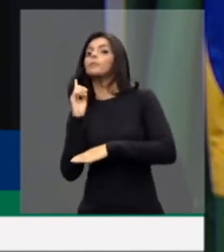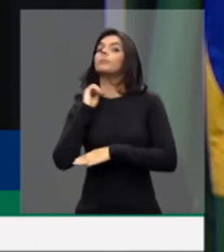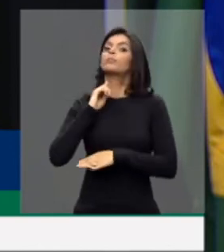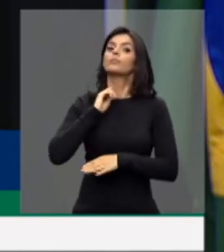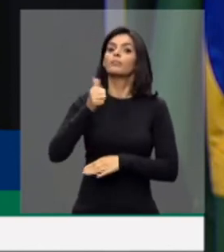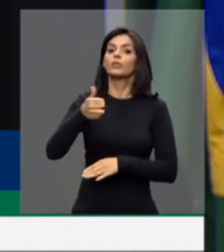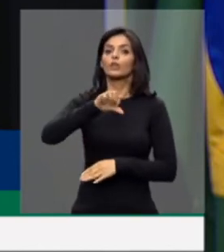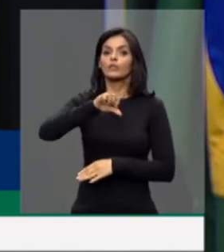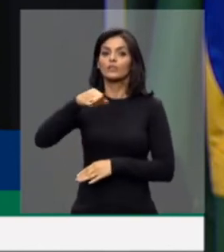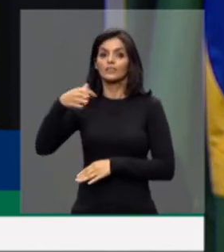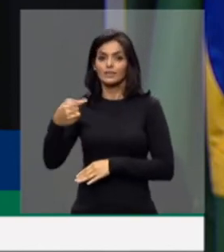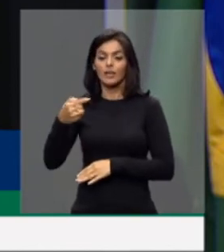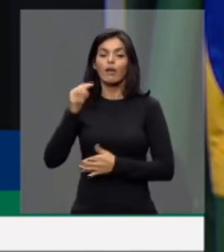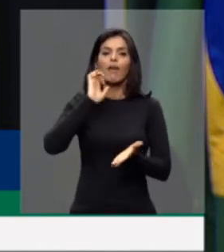TERMINANDO, SENHOR PRESIDENTE, MINAS GERAIS EM 97, CONSOLIDOU